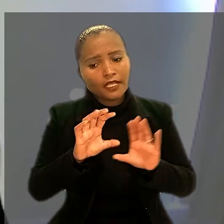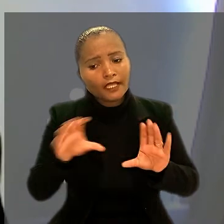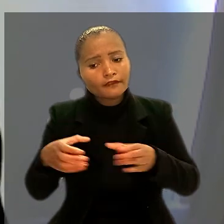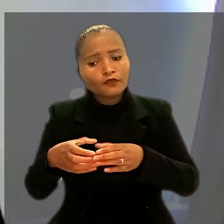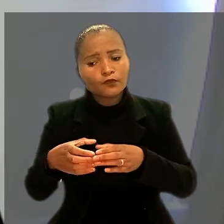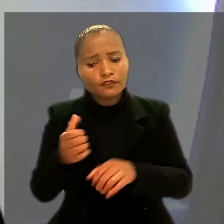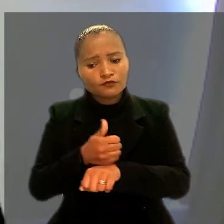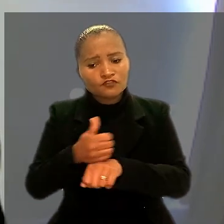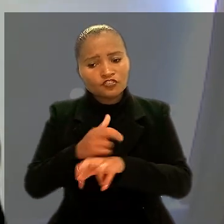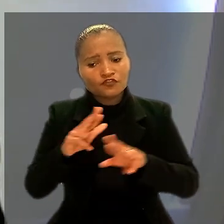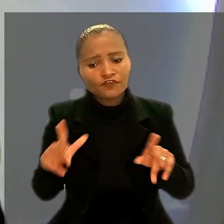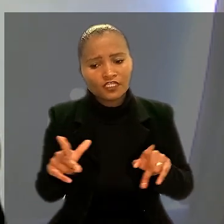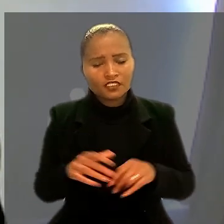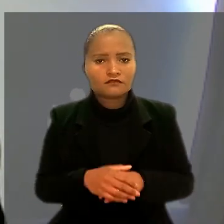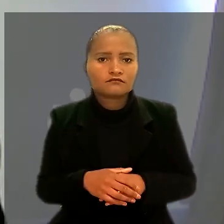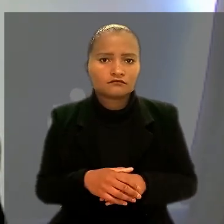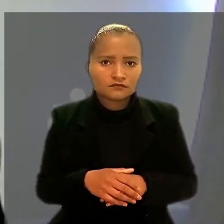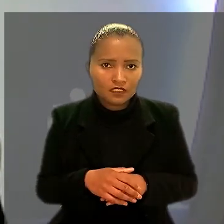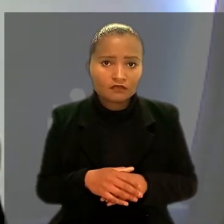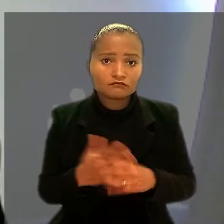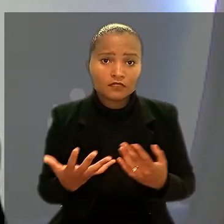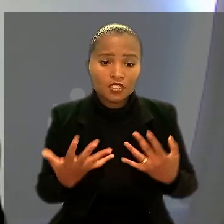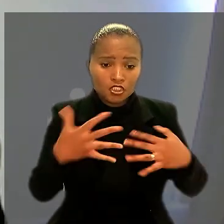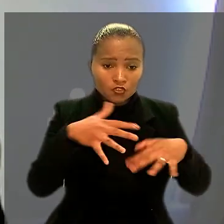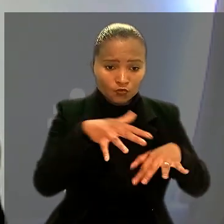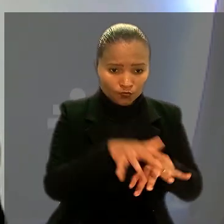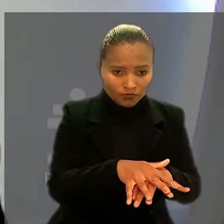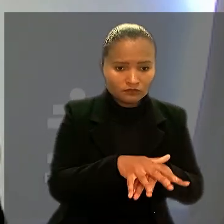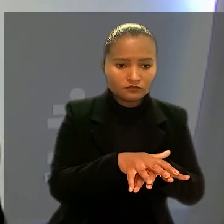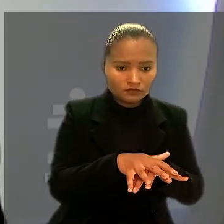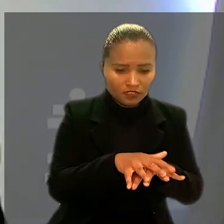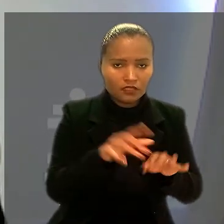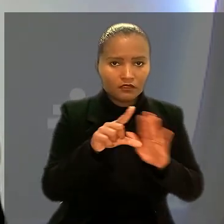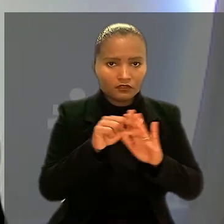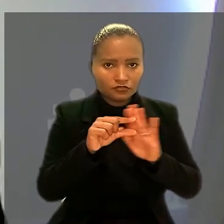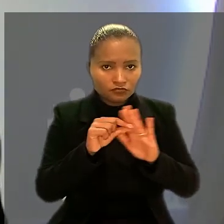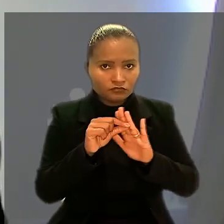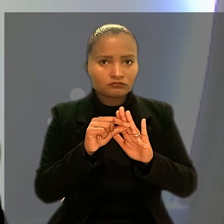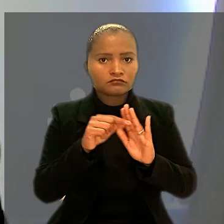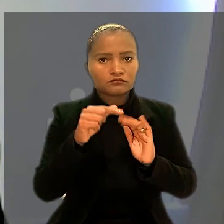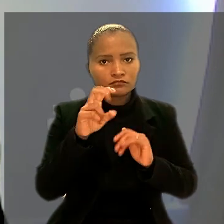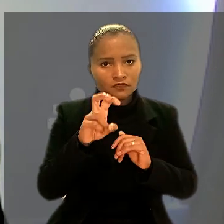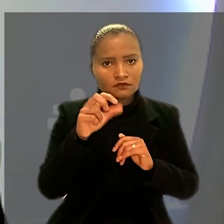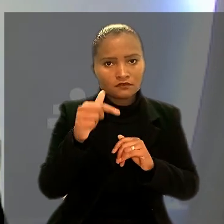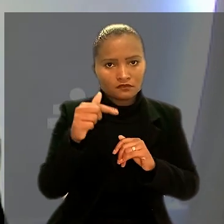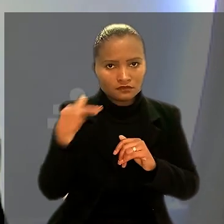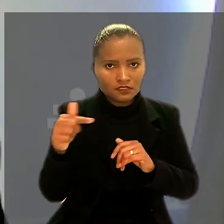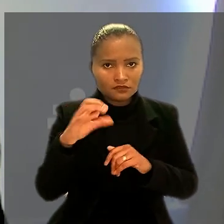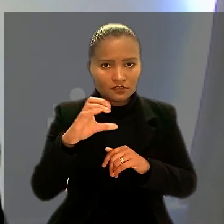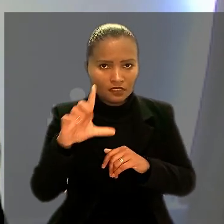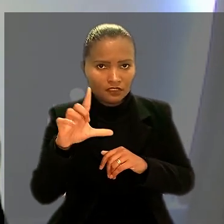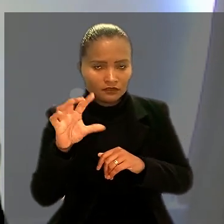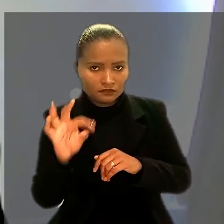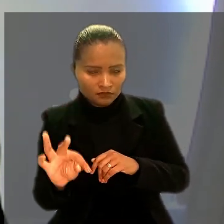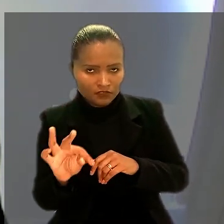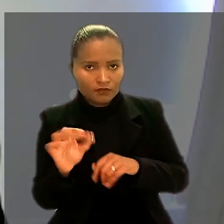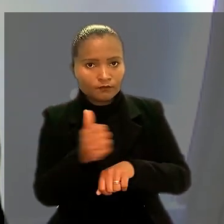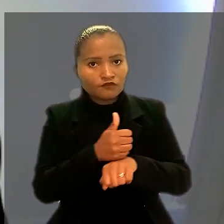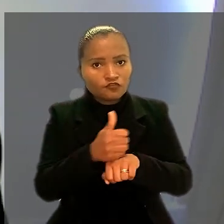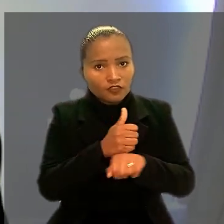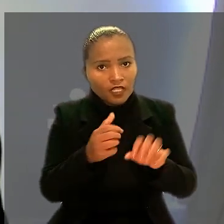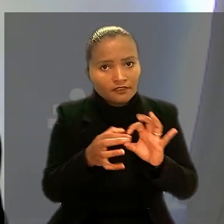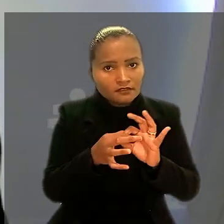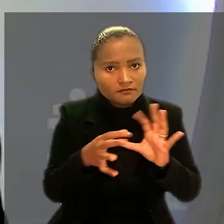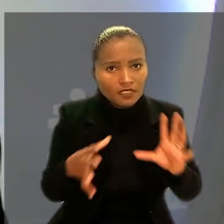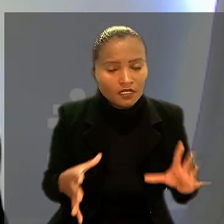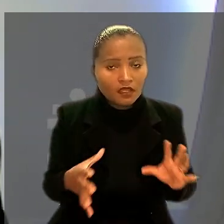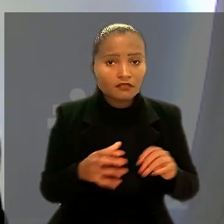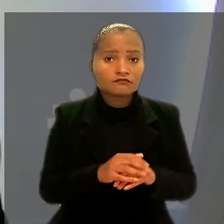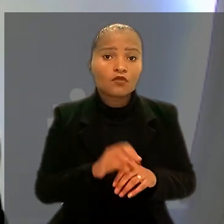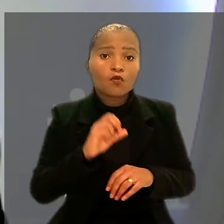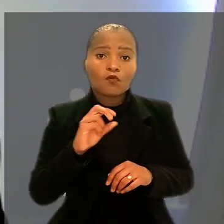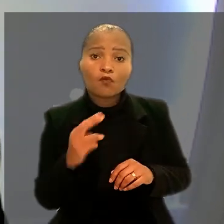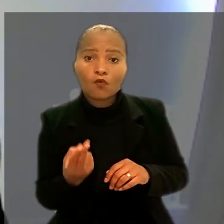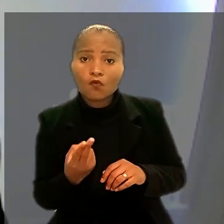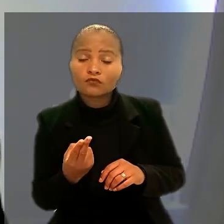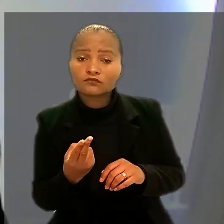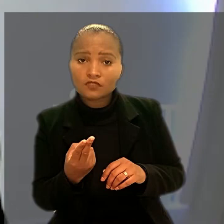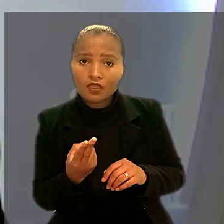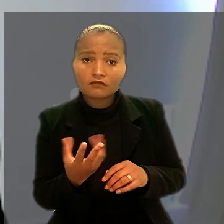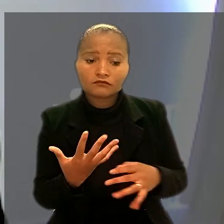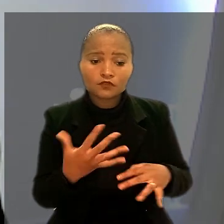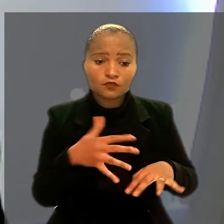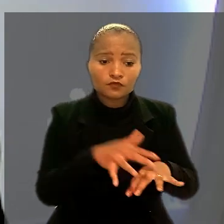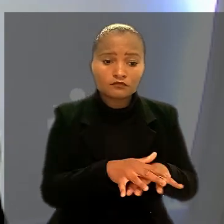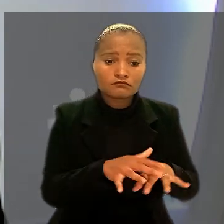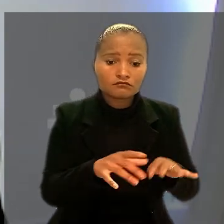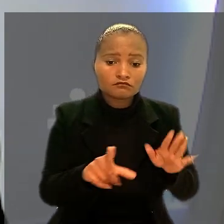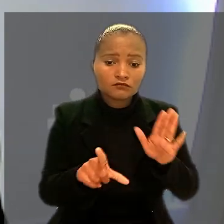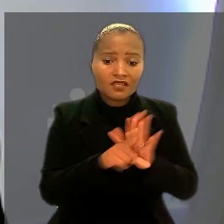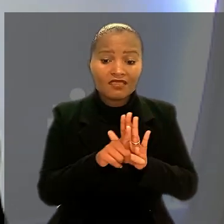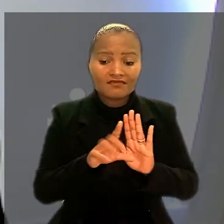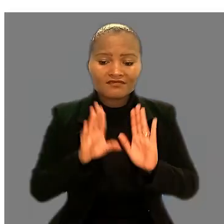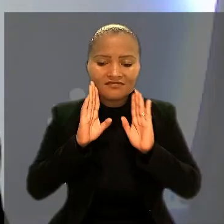"Seja por estarem incluídos no quadro do anexo 577 da CLT como profissionais liberais, seja por estarem abrangidos por leis específicas.